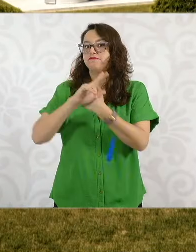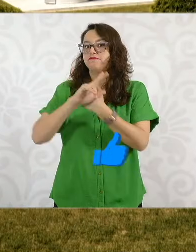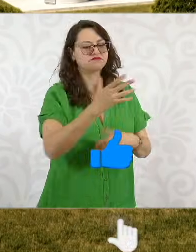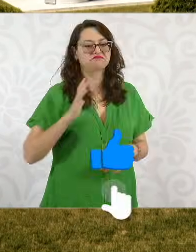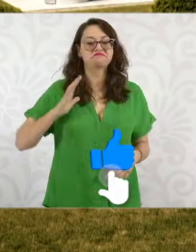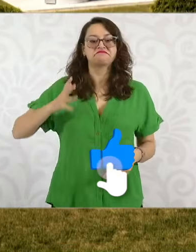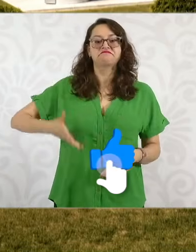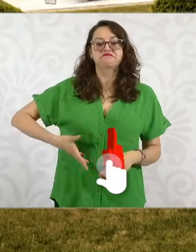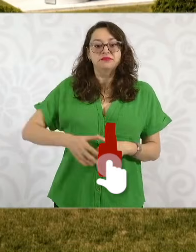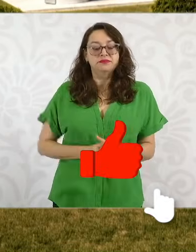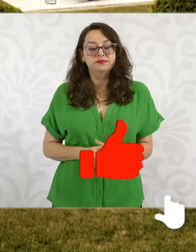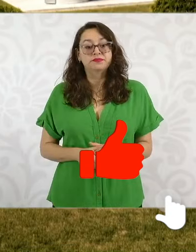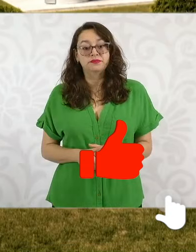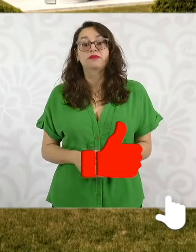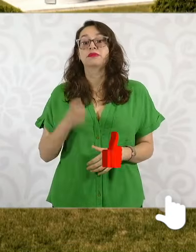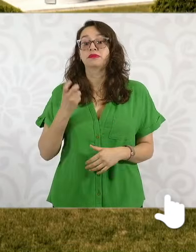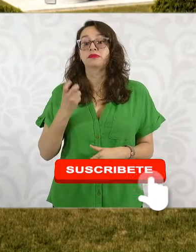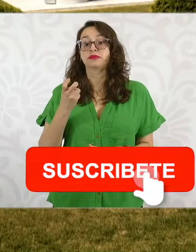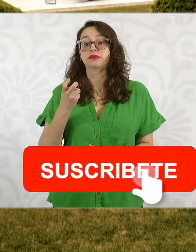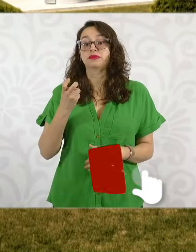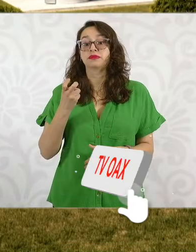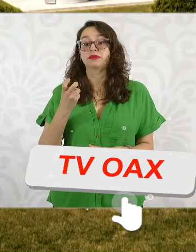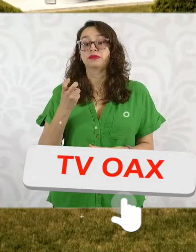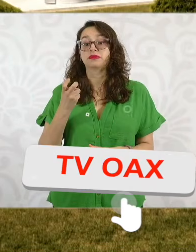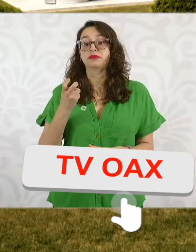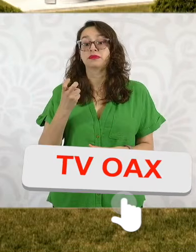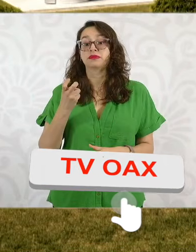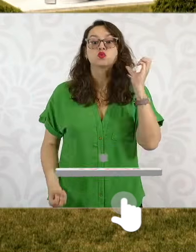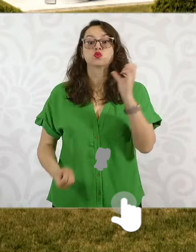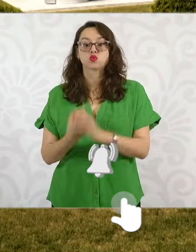mitad de la inversión está destinada nuestra nueva línea de producción de enterogermina,